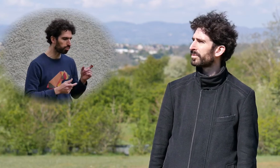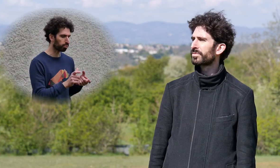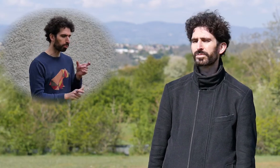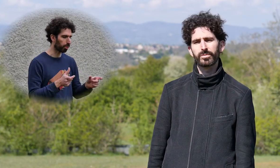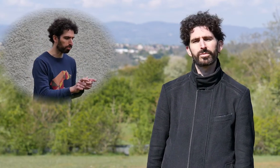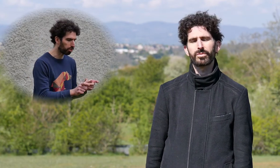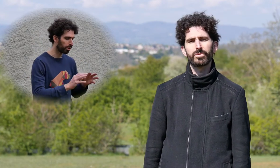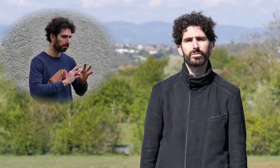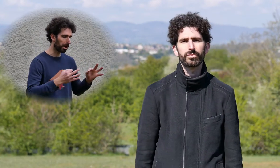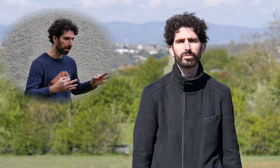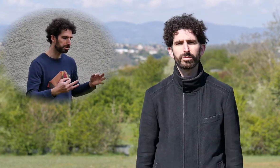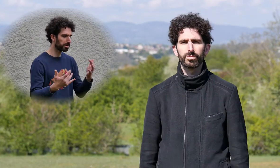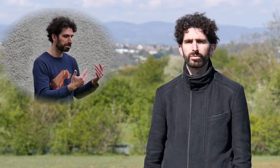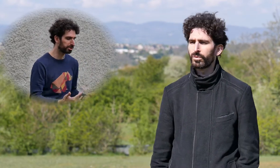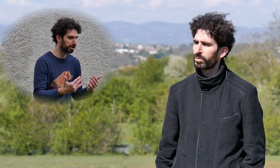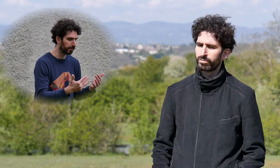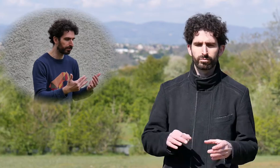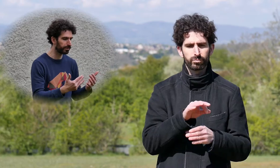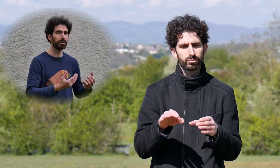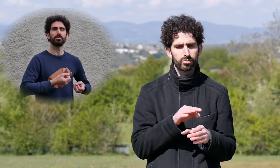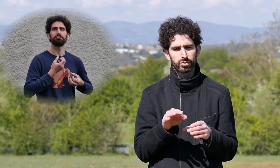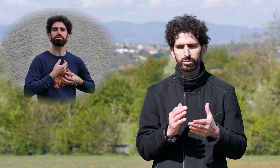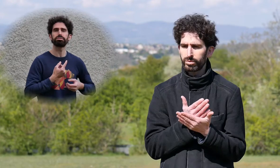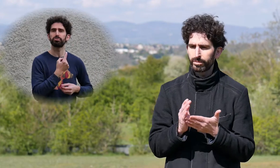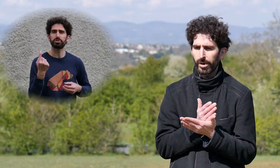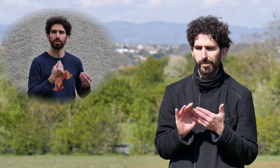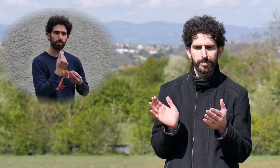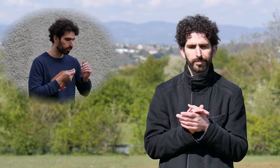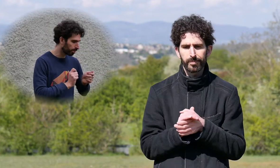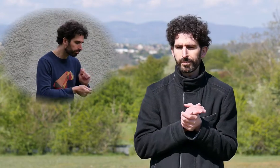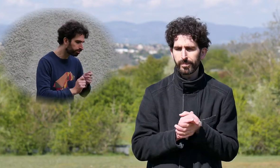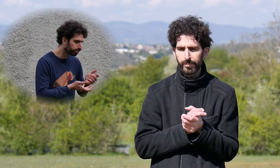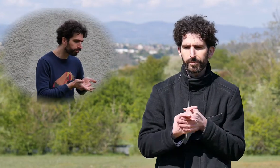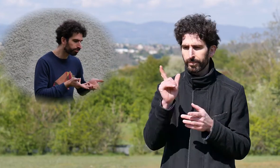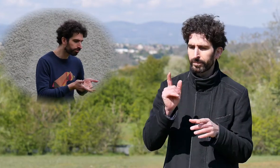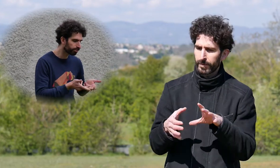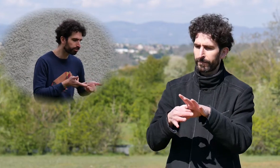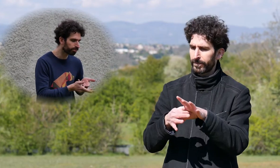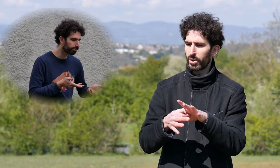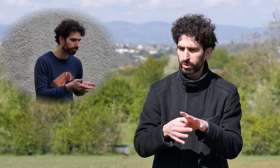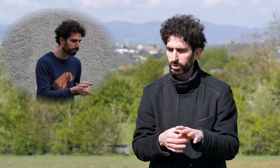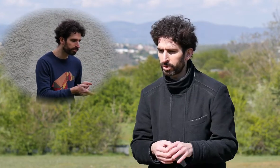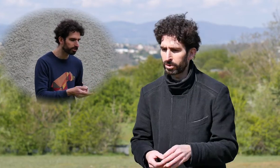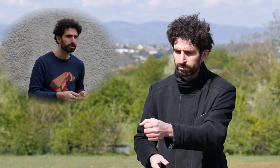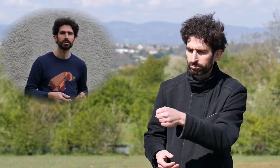* de mots, de phrases, de chiffres,* * de monologue ou de dialogue. * Bon, je vais préparer la cuisine. Je vais chercher la viande au frigo.